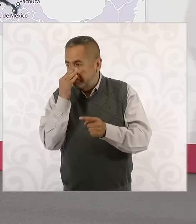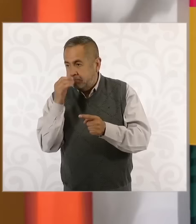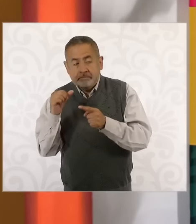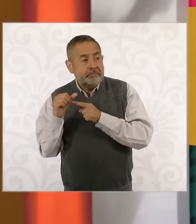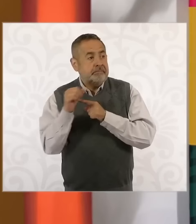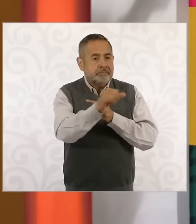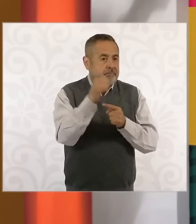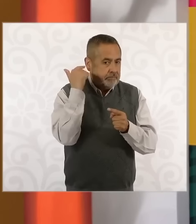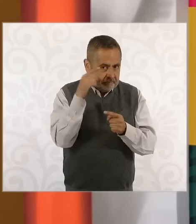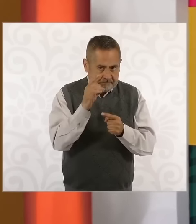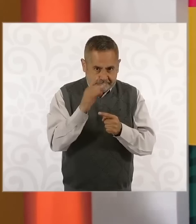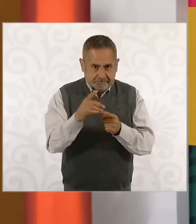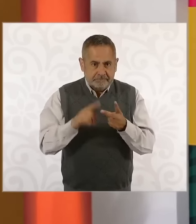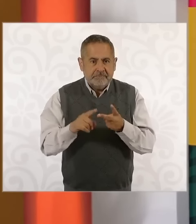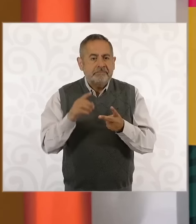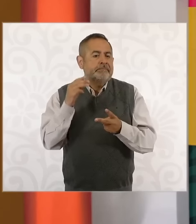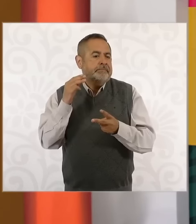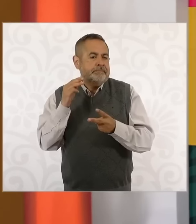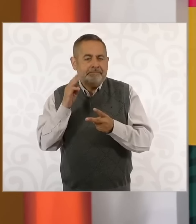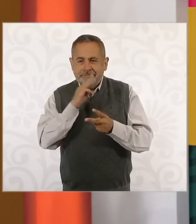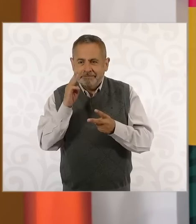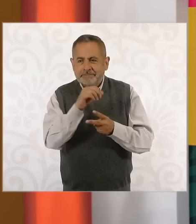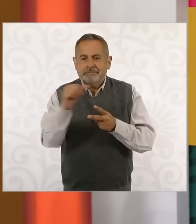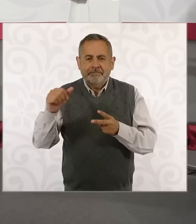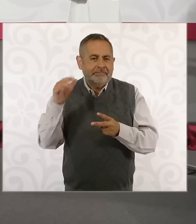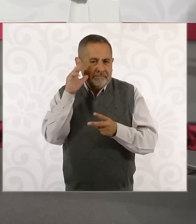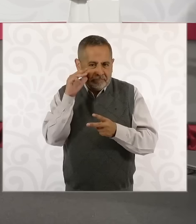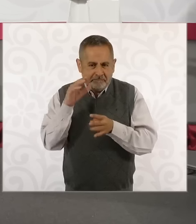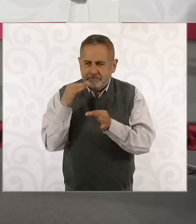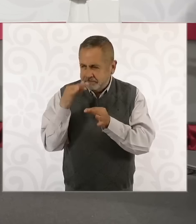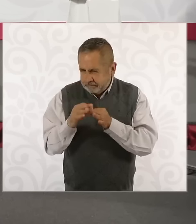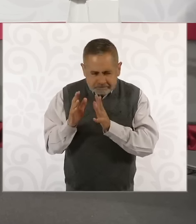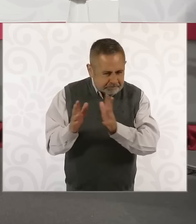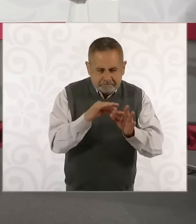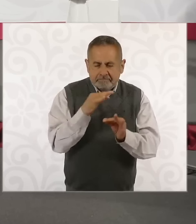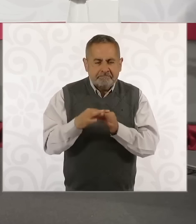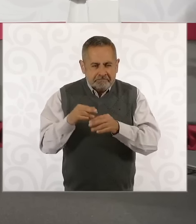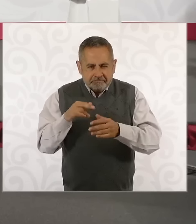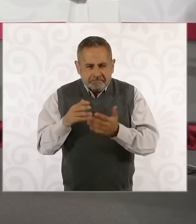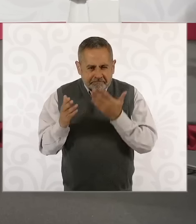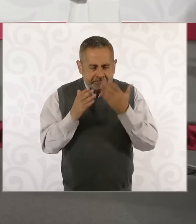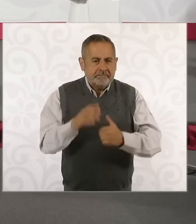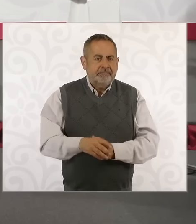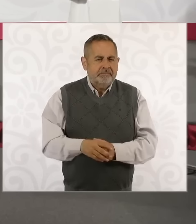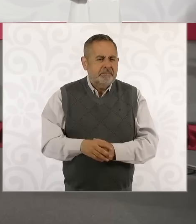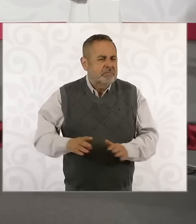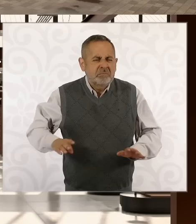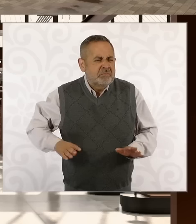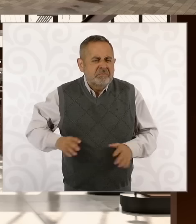Luis Potosí, Saltillo y Mazatlán, Los Mochis. La que sigue, por favor. Las características, para no